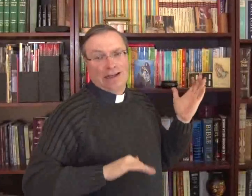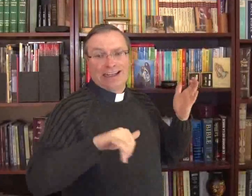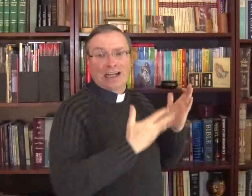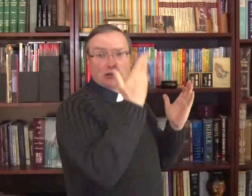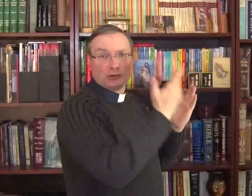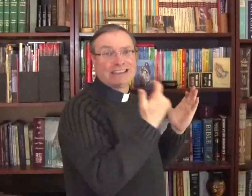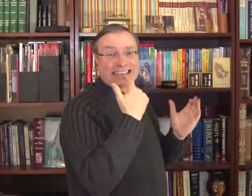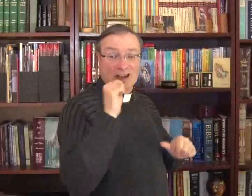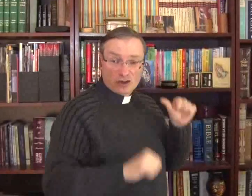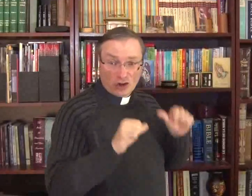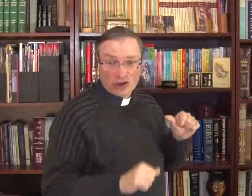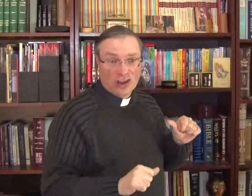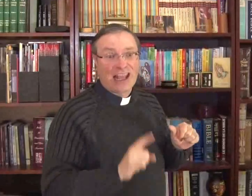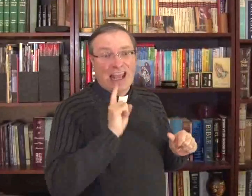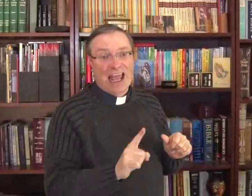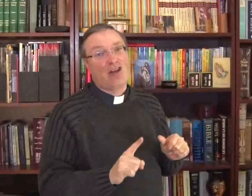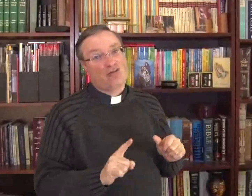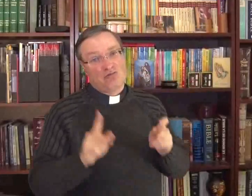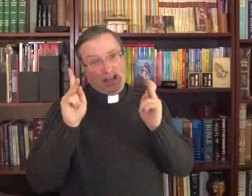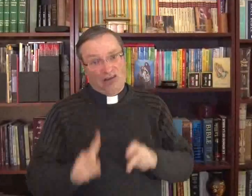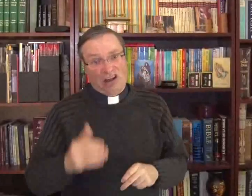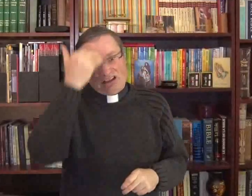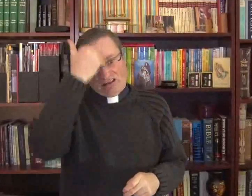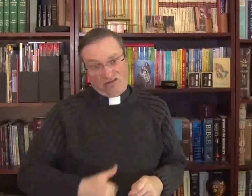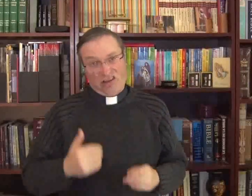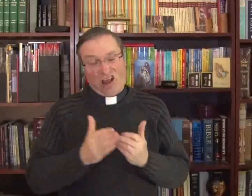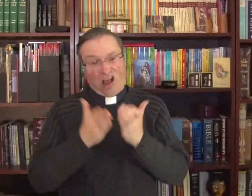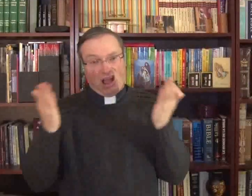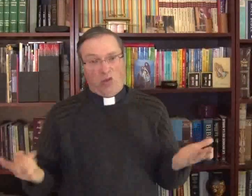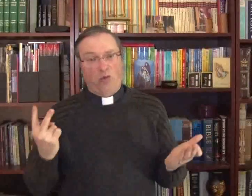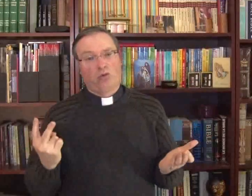car celui qui doute est une personne divisée en deux,